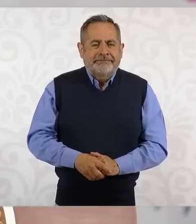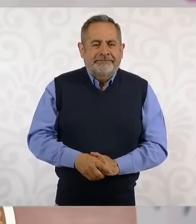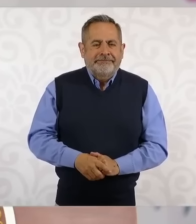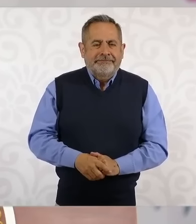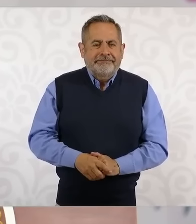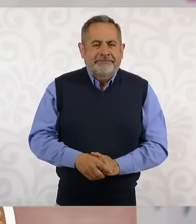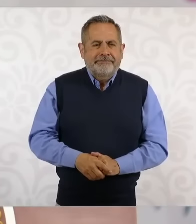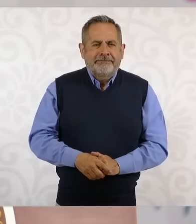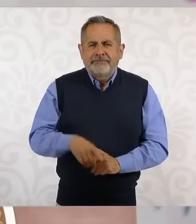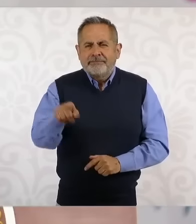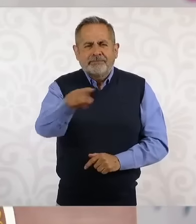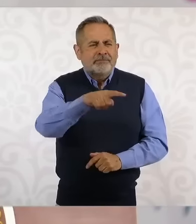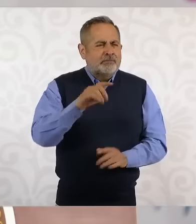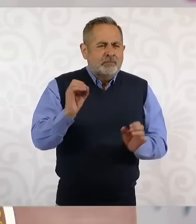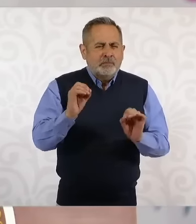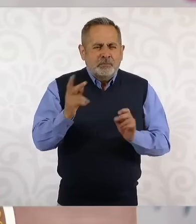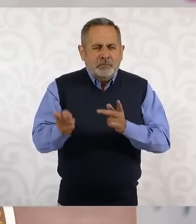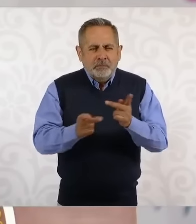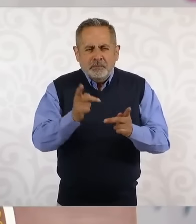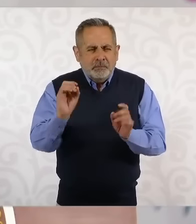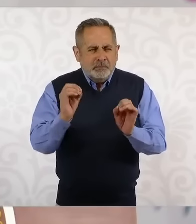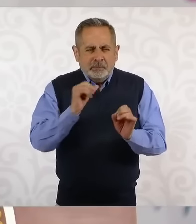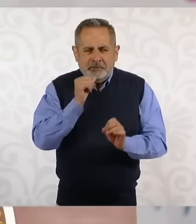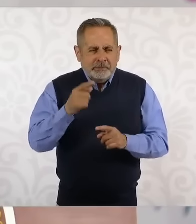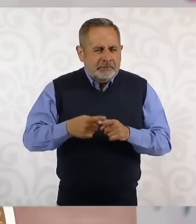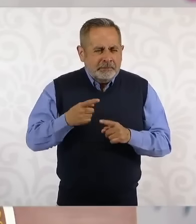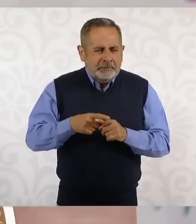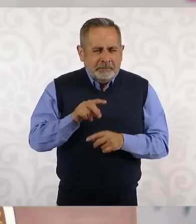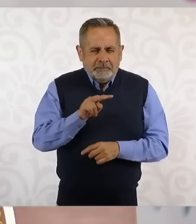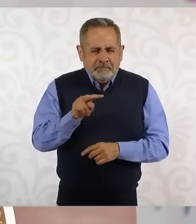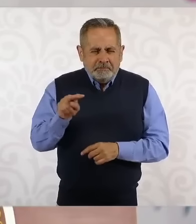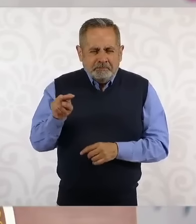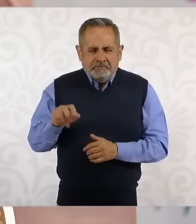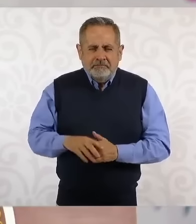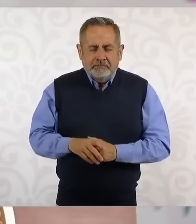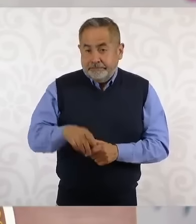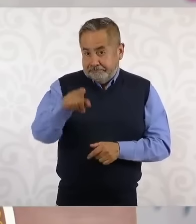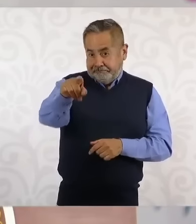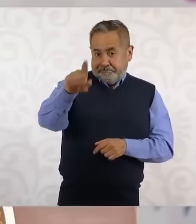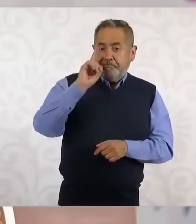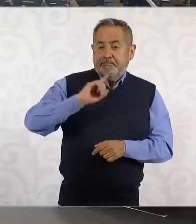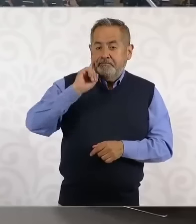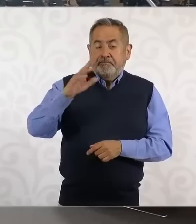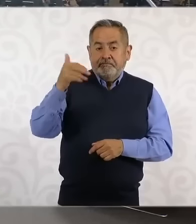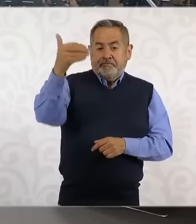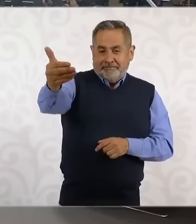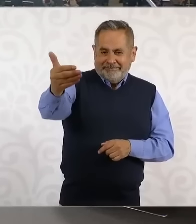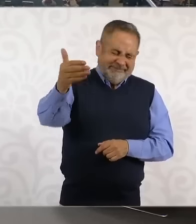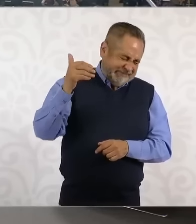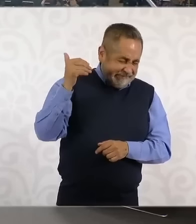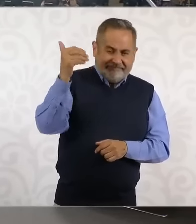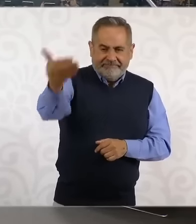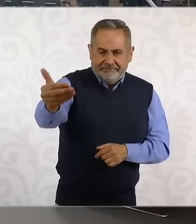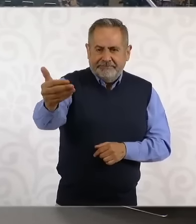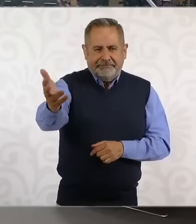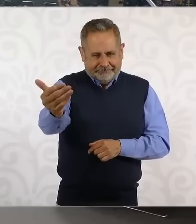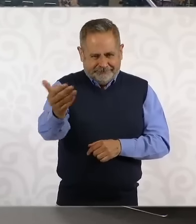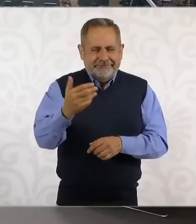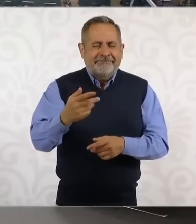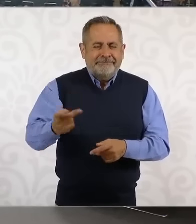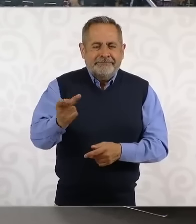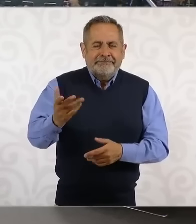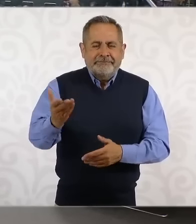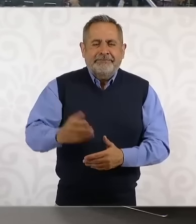¿Quién no ha preguntado? Estoy mirando por acá. A ver, la compañera de atrás, deamero, atrás,